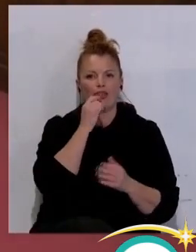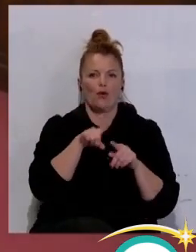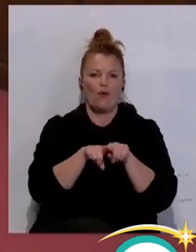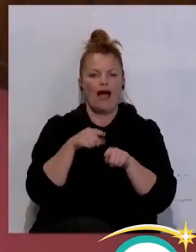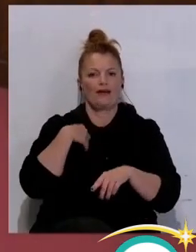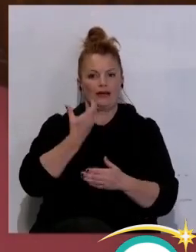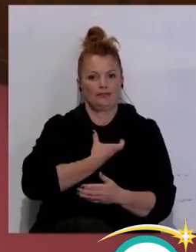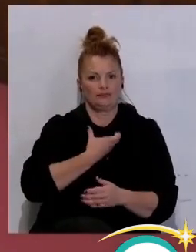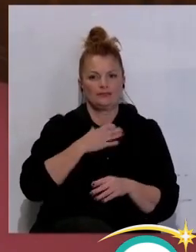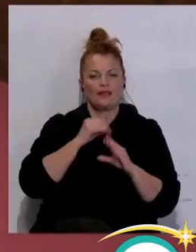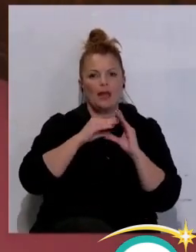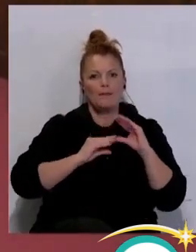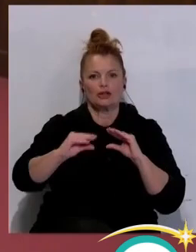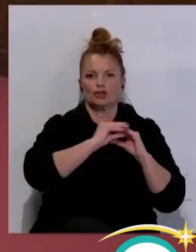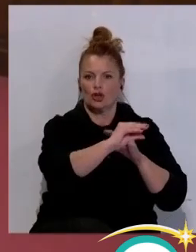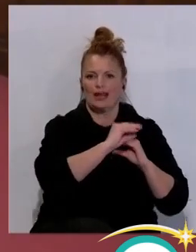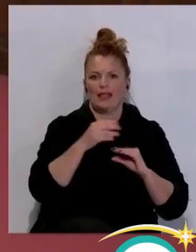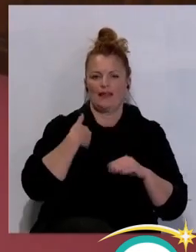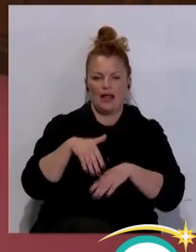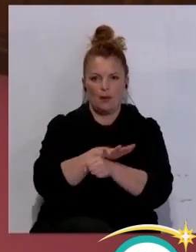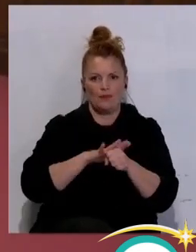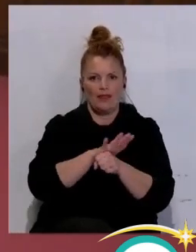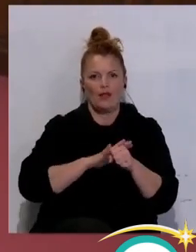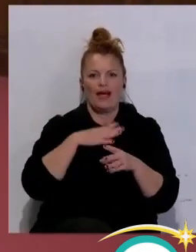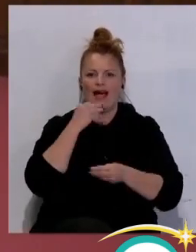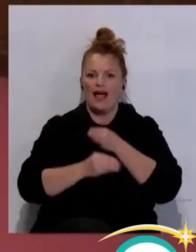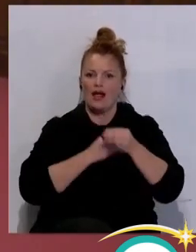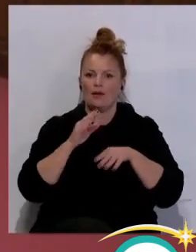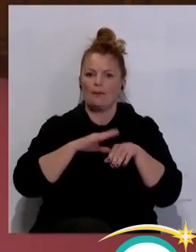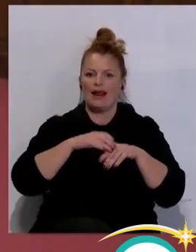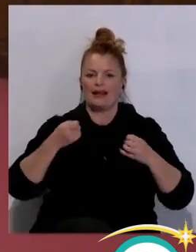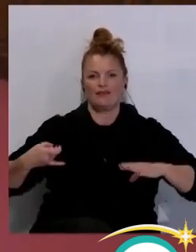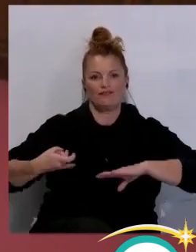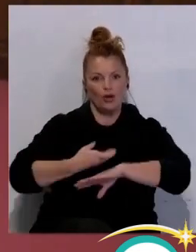inversiones En la provincia de alta velocidad e impulsar el pacto por el ferrocarril la solicitud